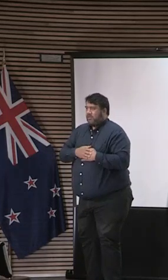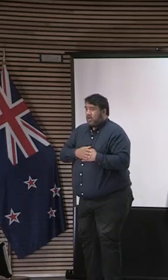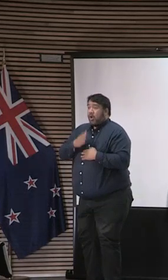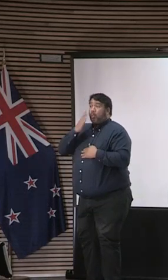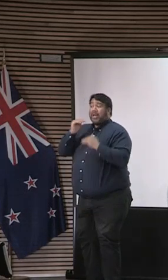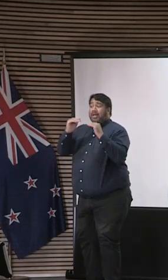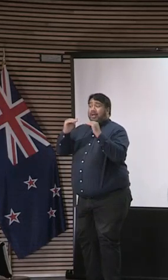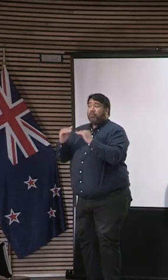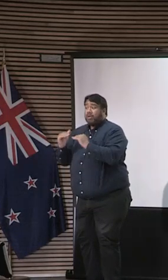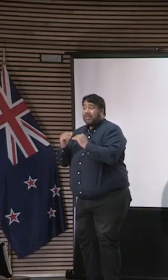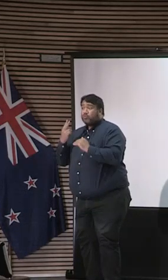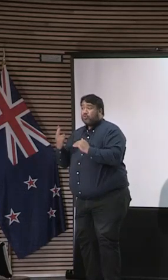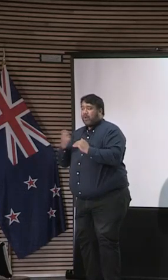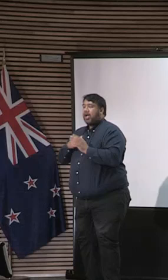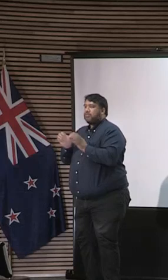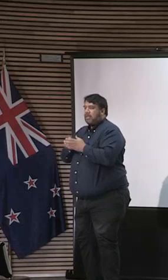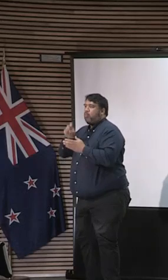whanaunga tupapaku, he ahua aroha nui ki a tatou, engari me